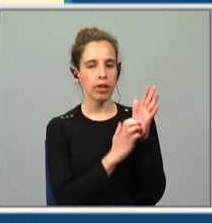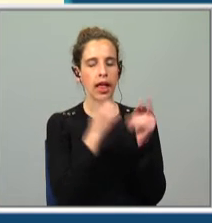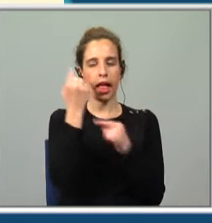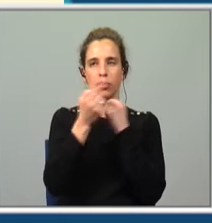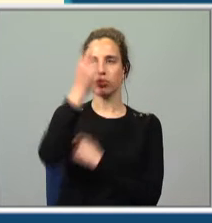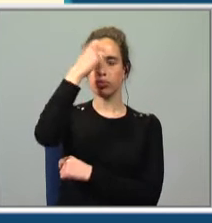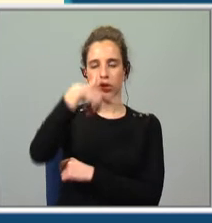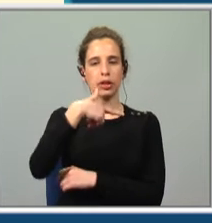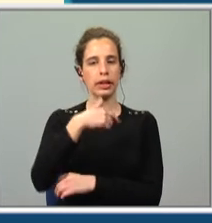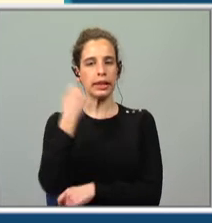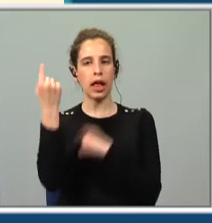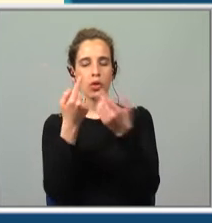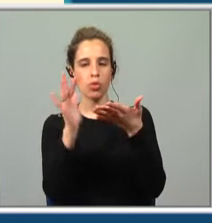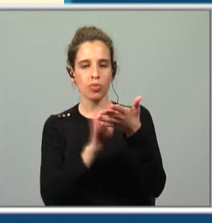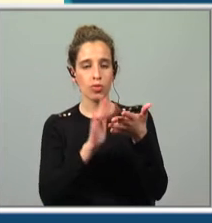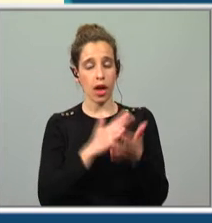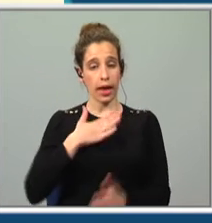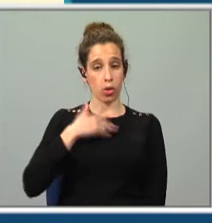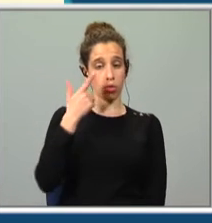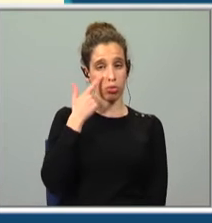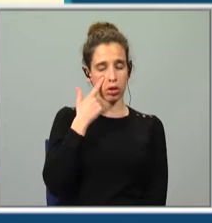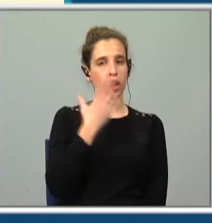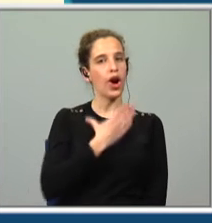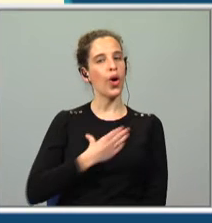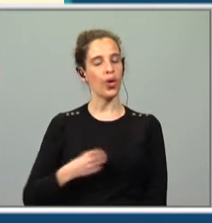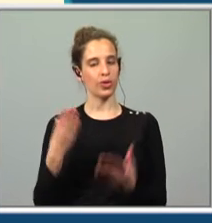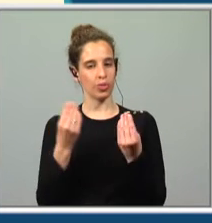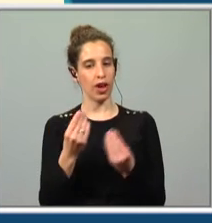histórias e de alguns livros que eu conheço e que gosto muito e gosto de 我的故事和一些書我知道而且我很喜歡而且我很喜歡